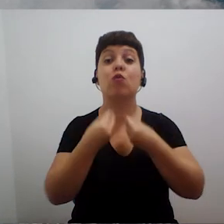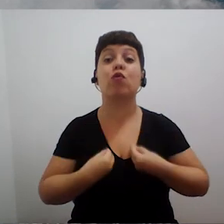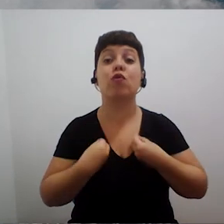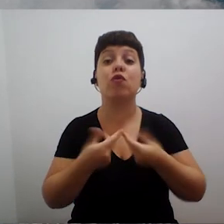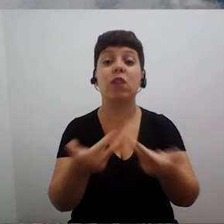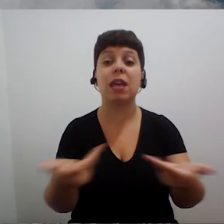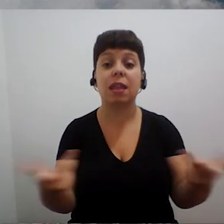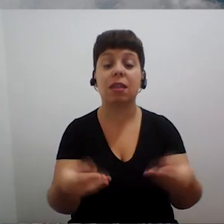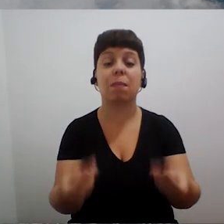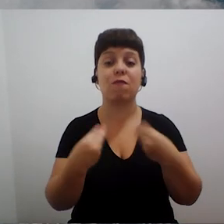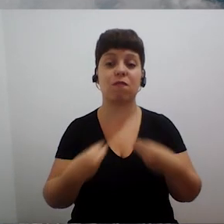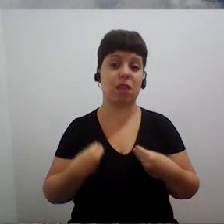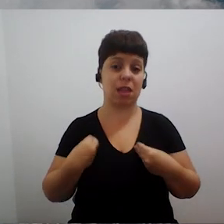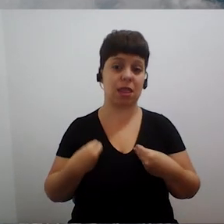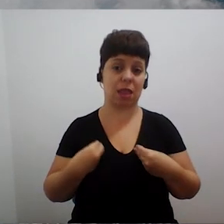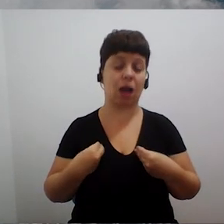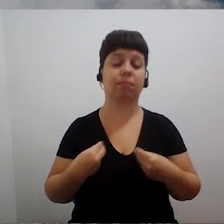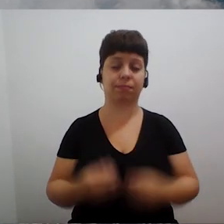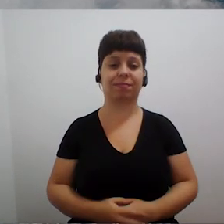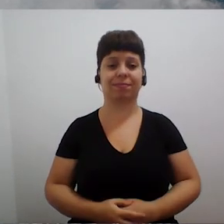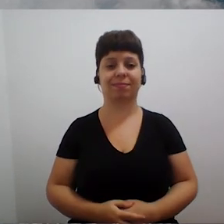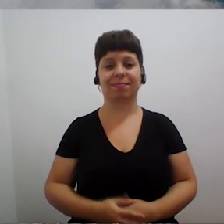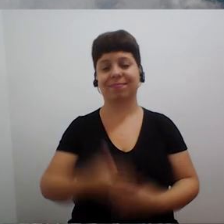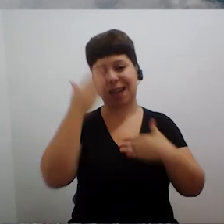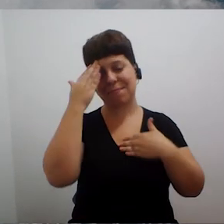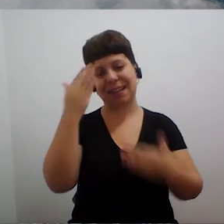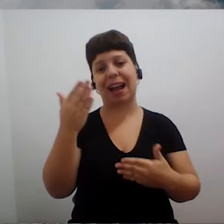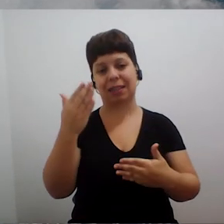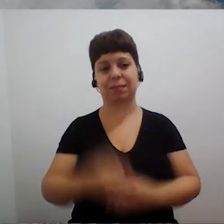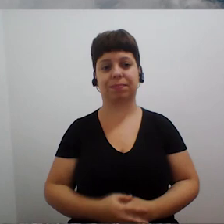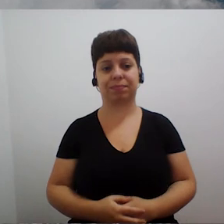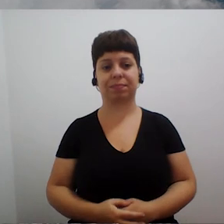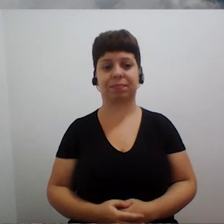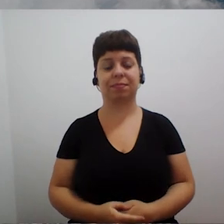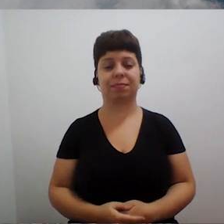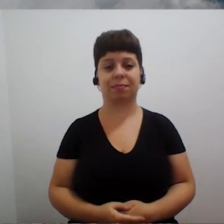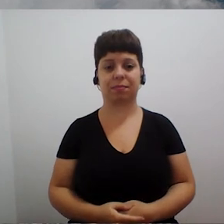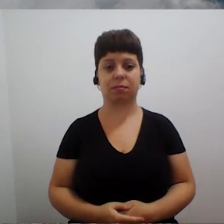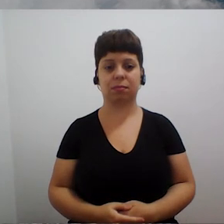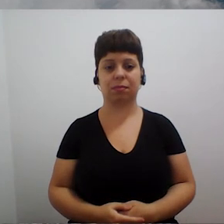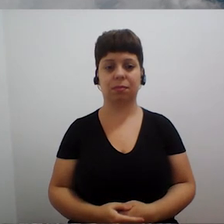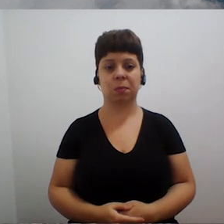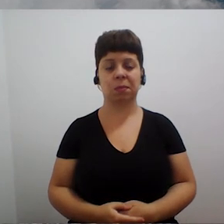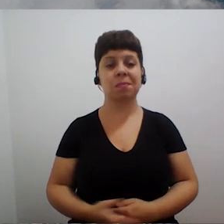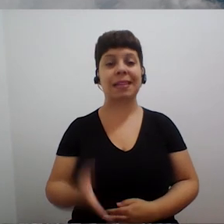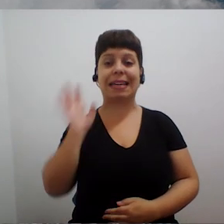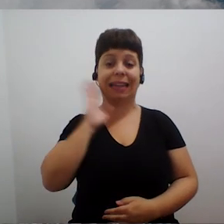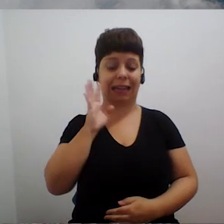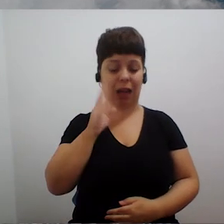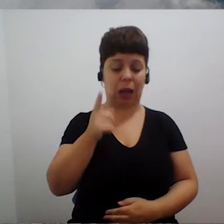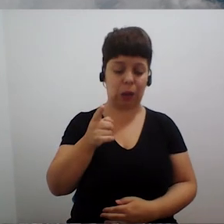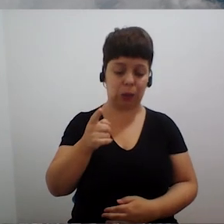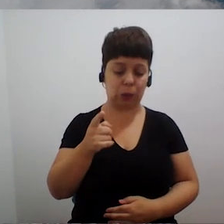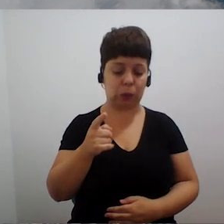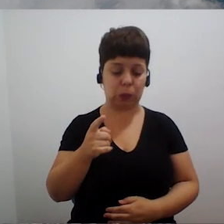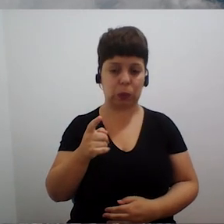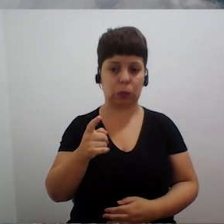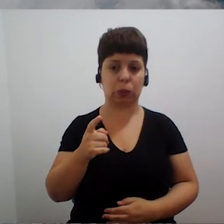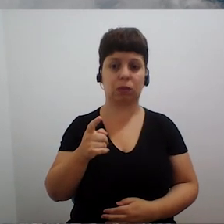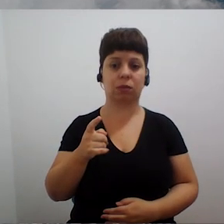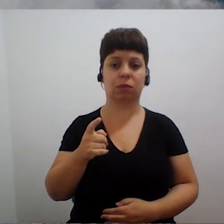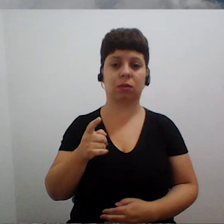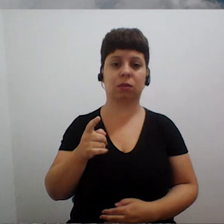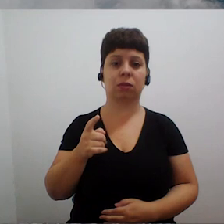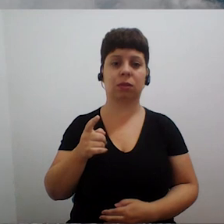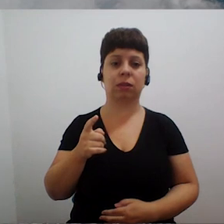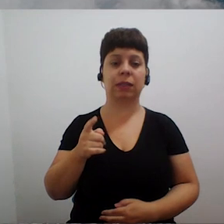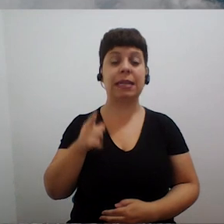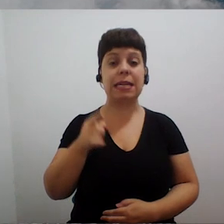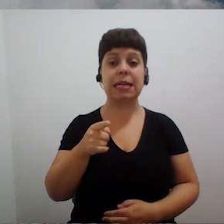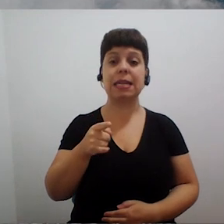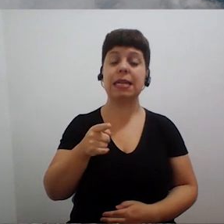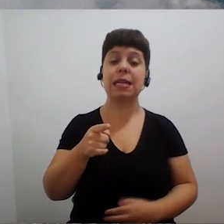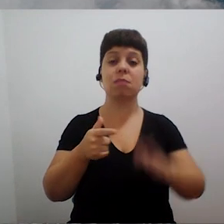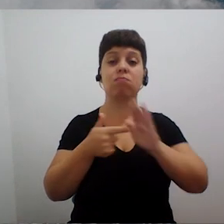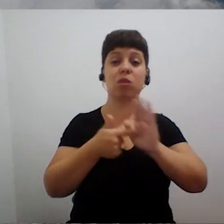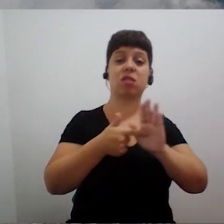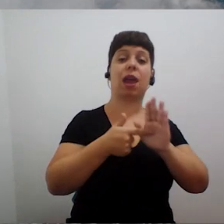Muito obrigado. Que bacana essa costura né E evidenciar essa essa relação à